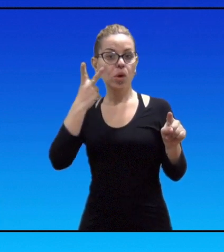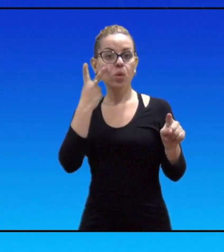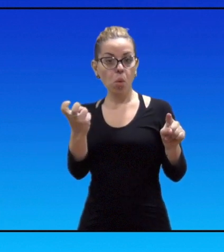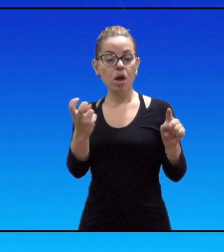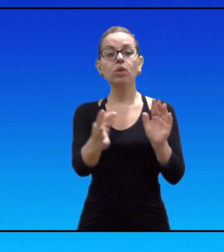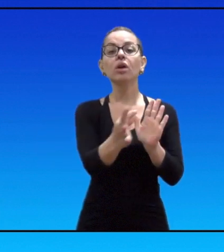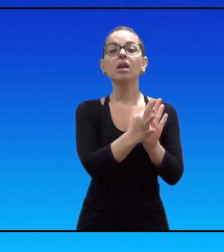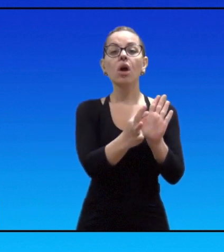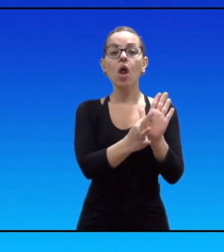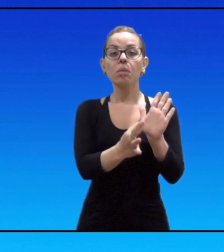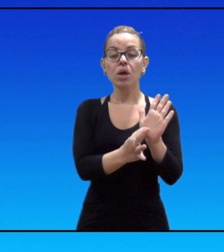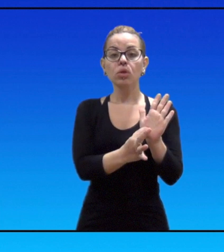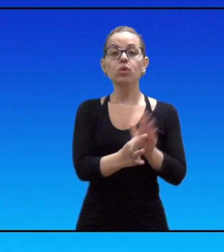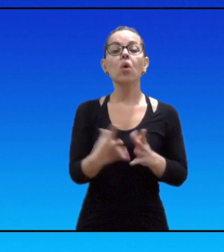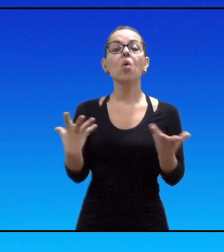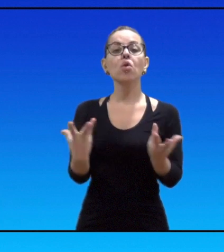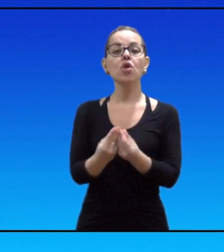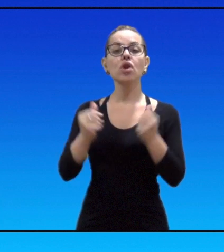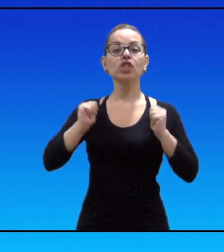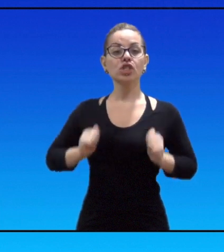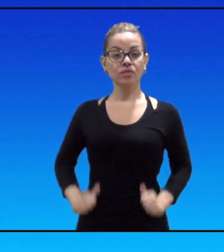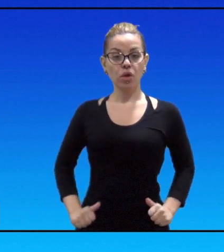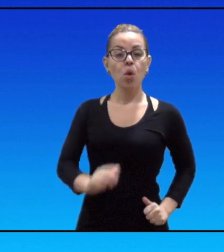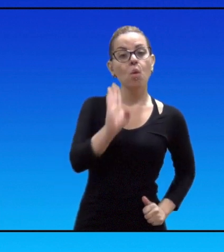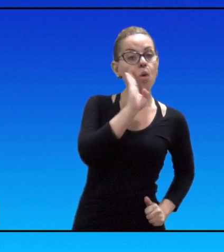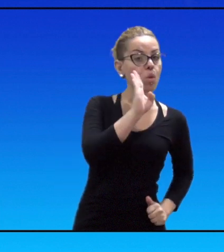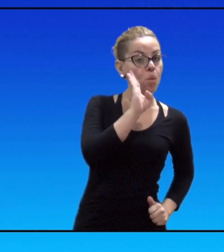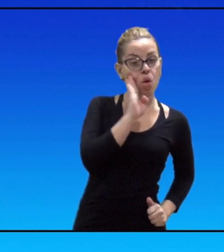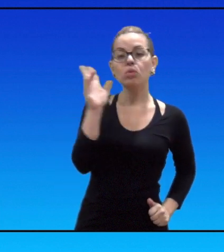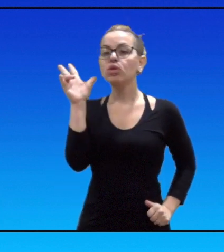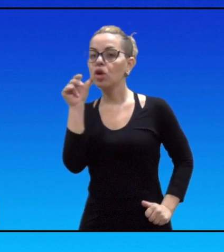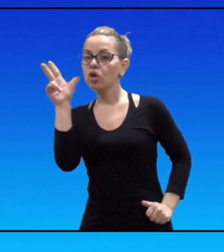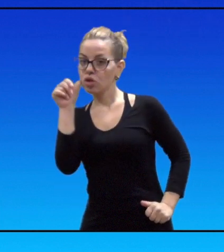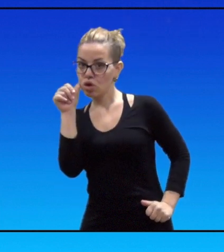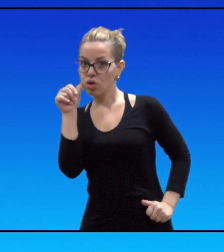regolamenta le unioni civili tra persone dello stesso sesso;